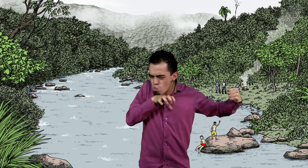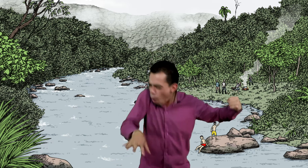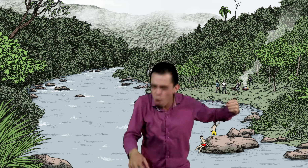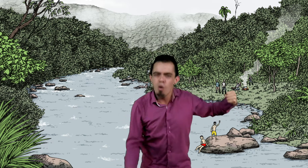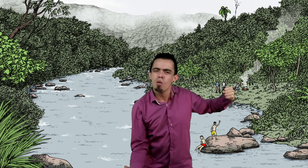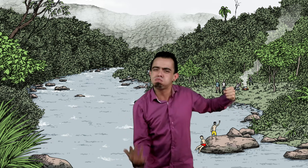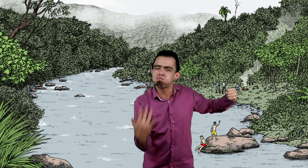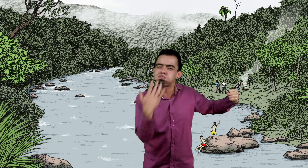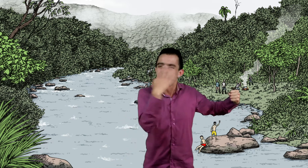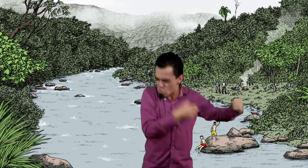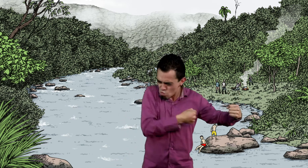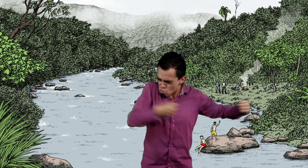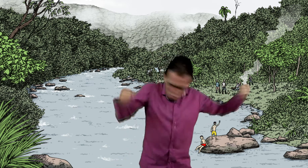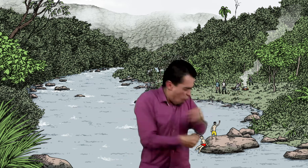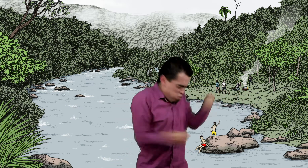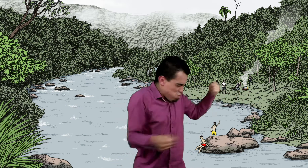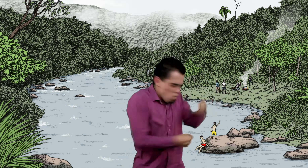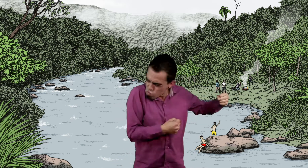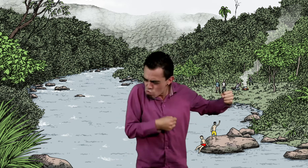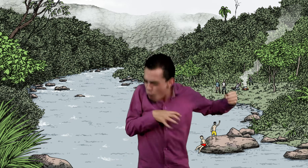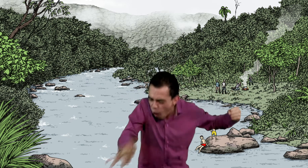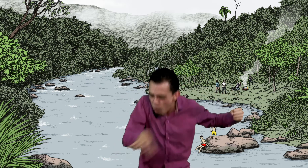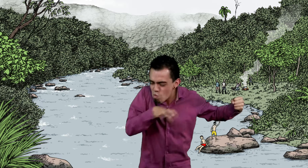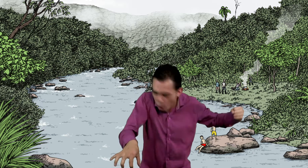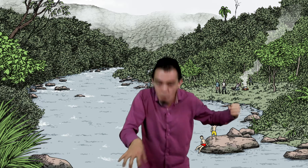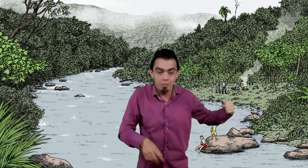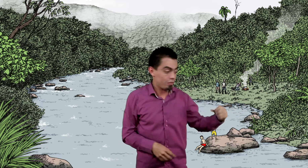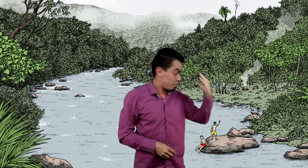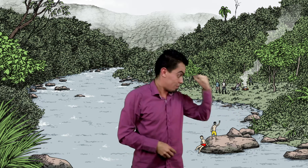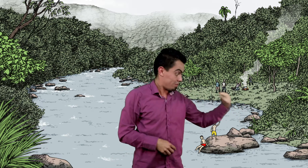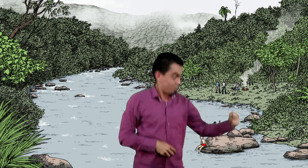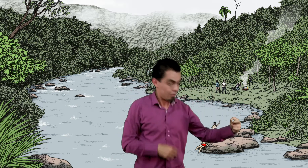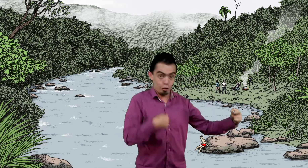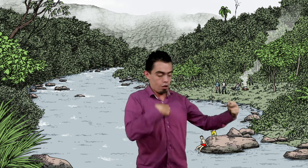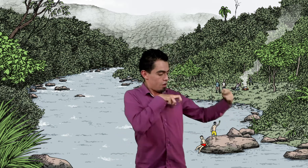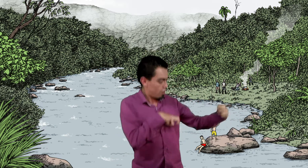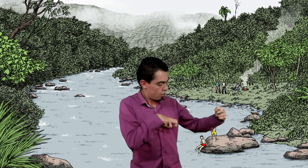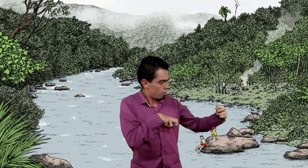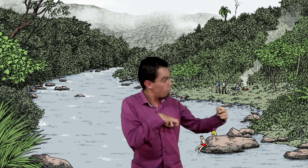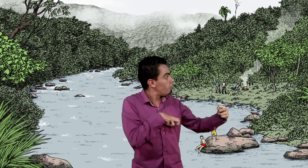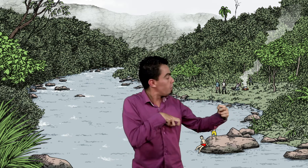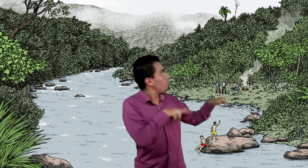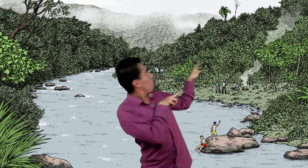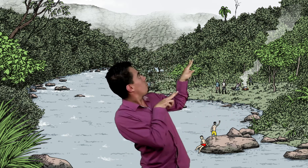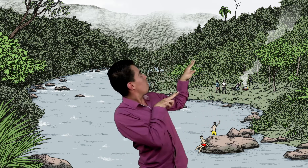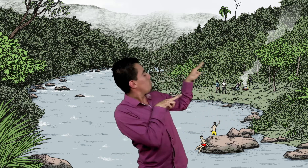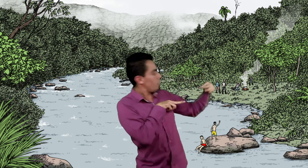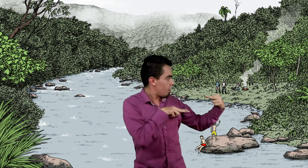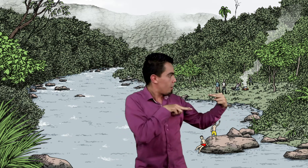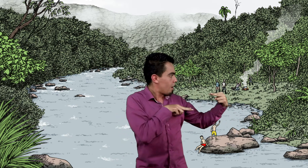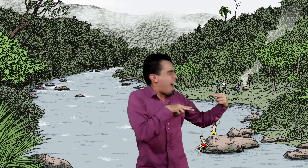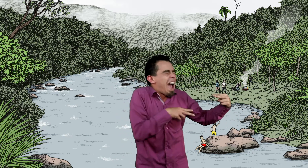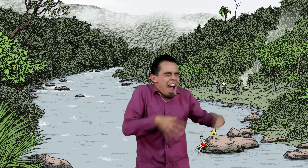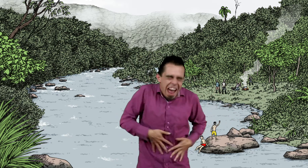y empezaban a aullar angustiosamente. Nosotros nos reíamos al verlos.